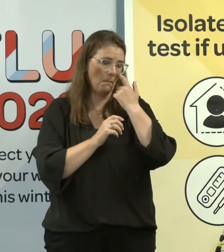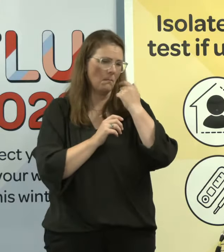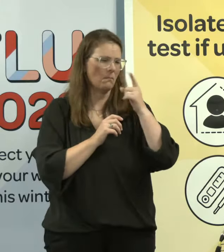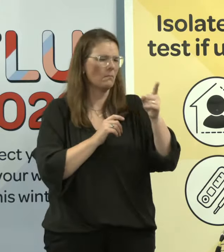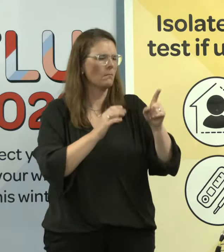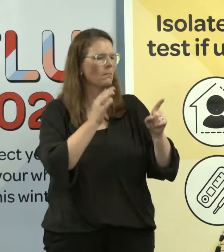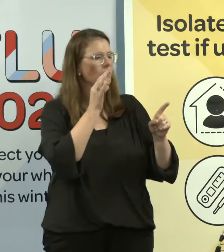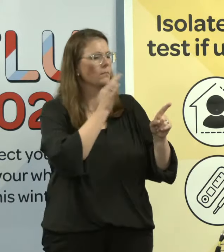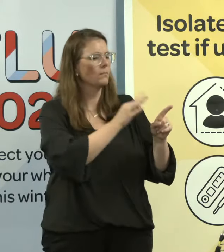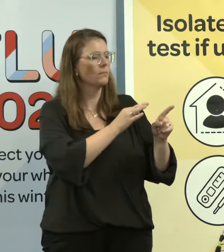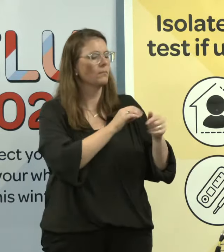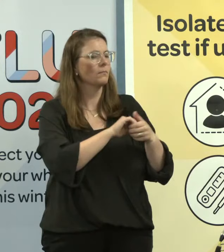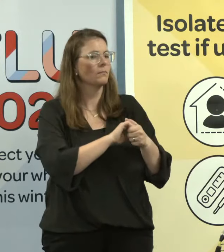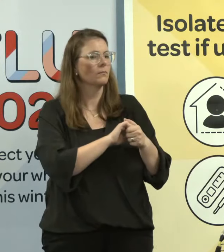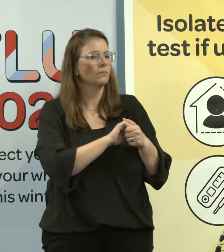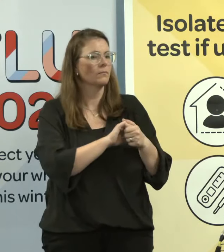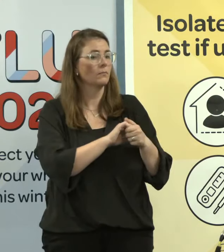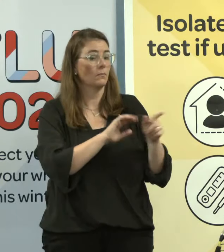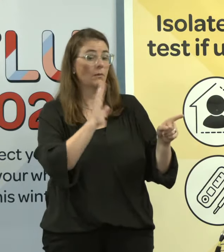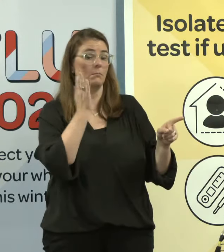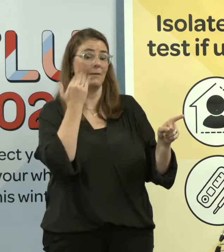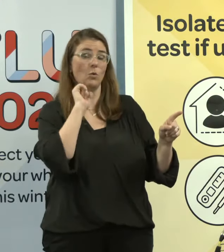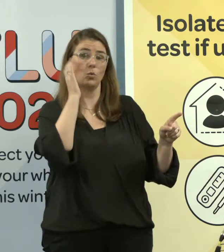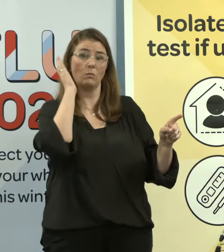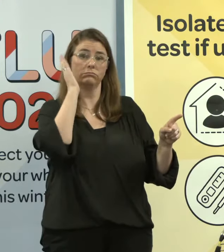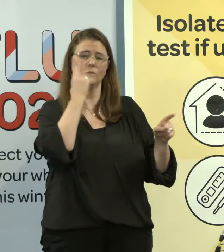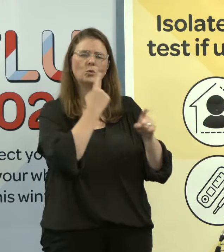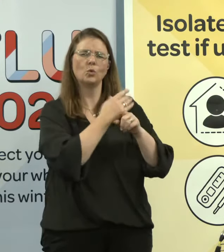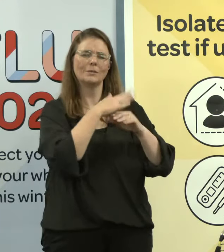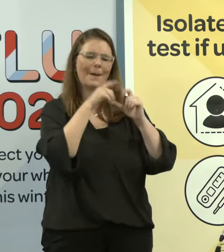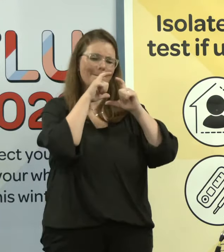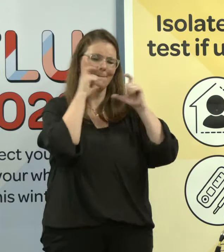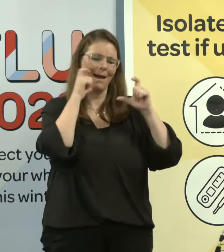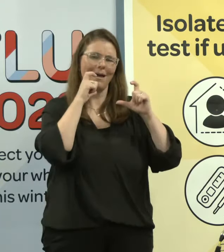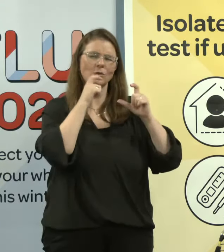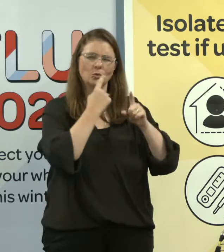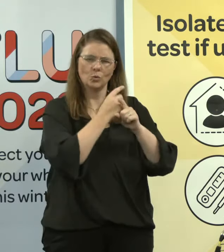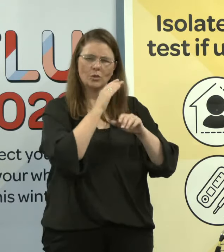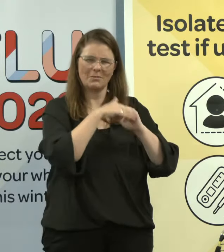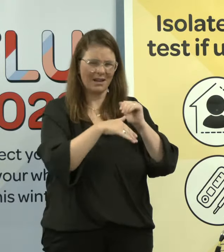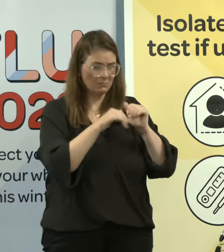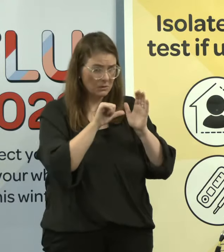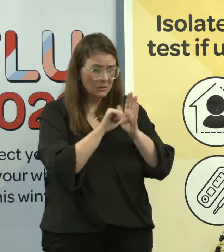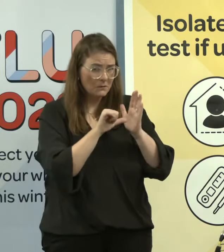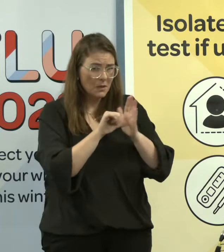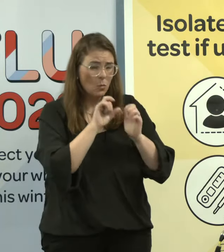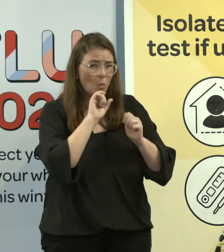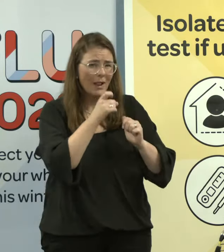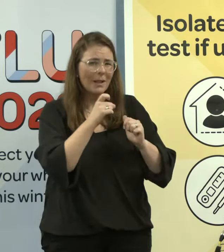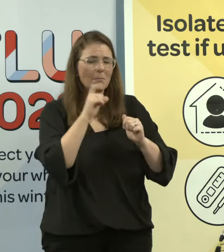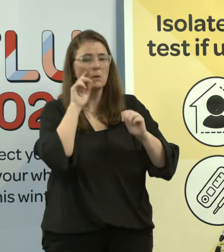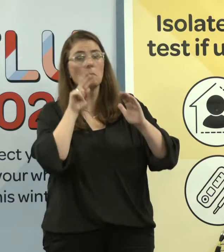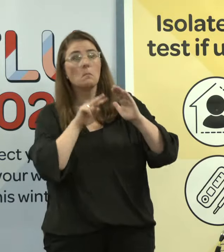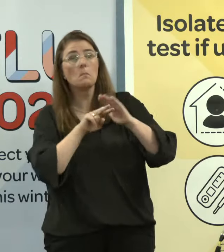whakaritenga mo te kopare, katahi ka haere ki te kaariki ka